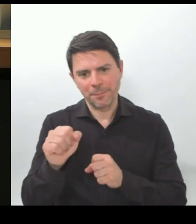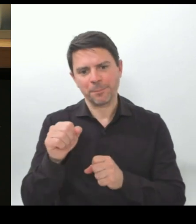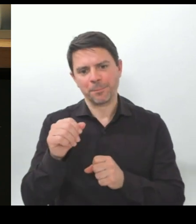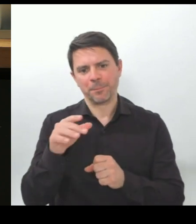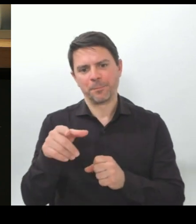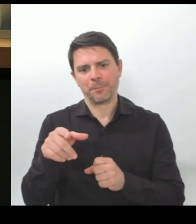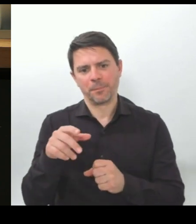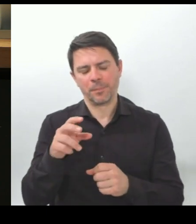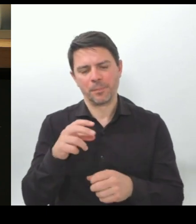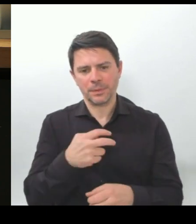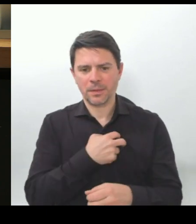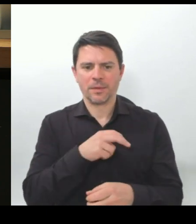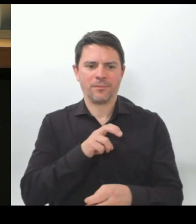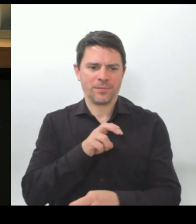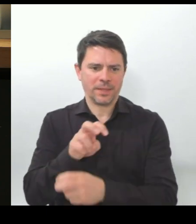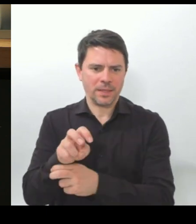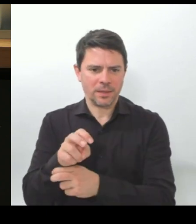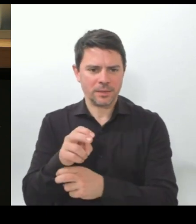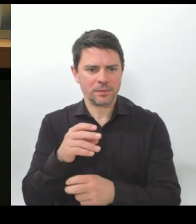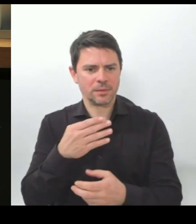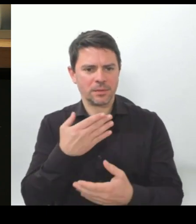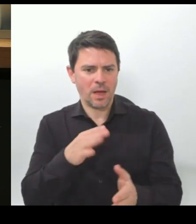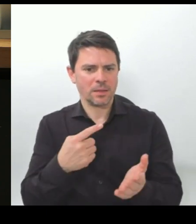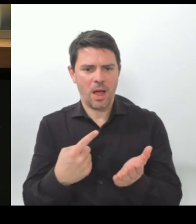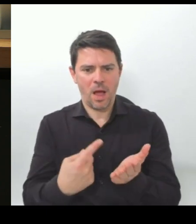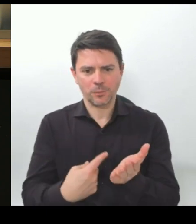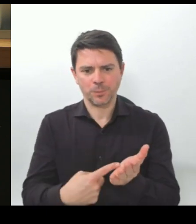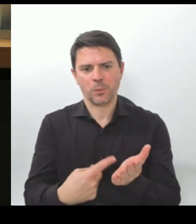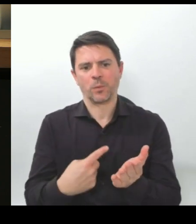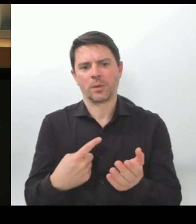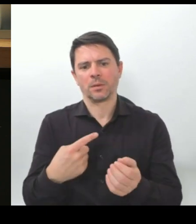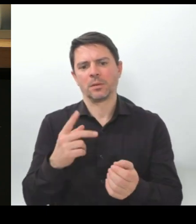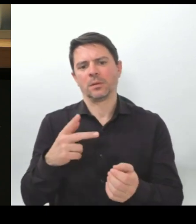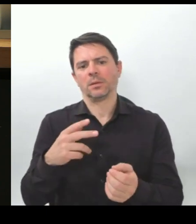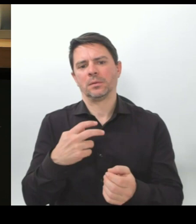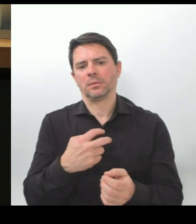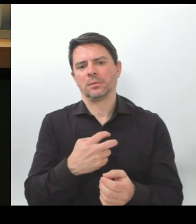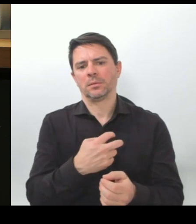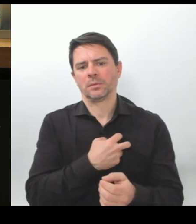Dann können wir beginnen. Vielen Dank. Herr Biehl ist im Anmarsch.